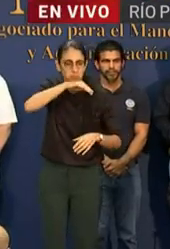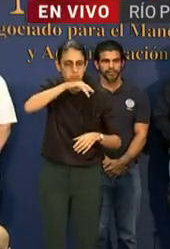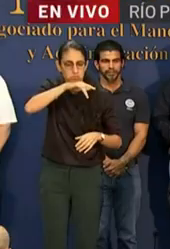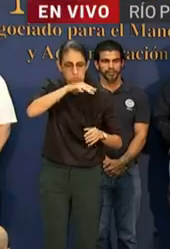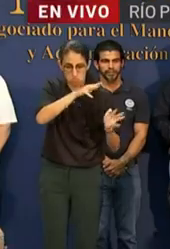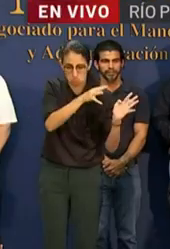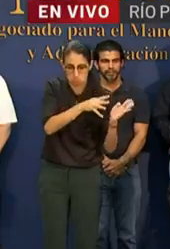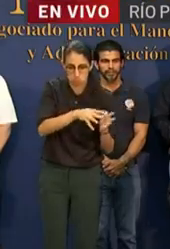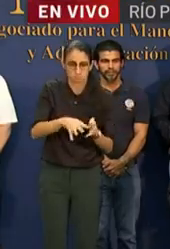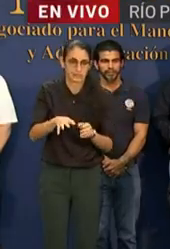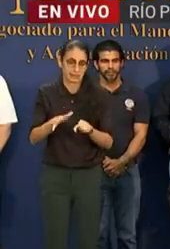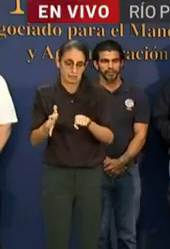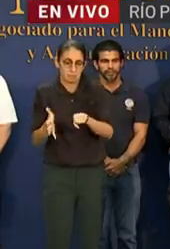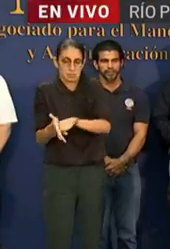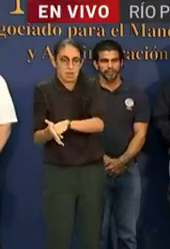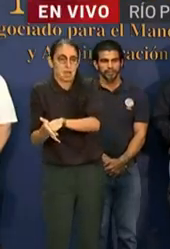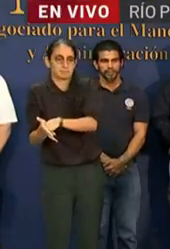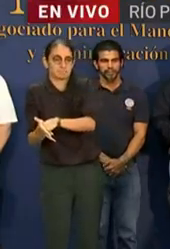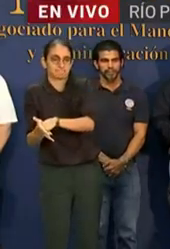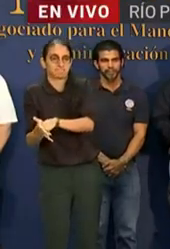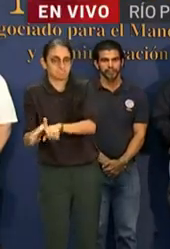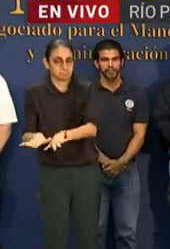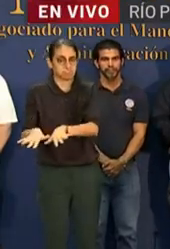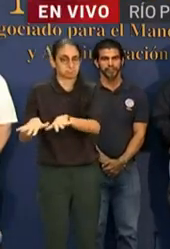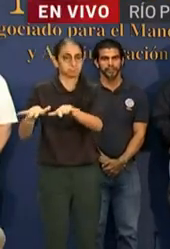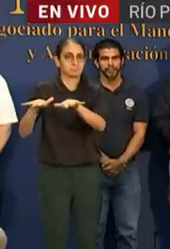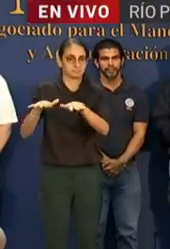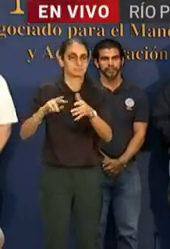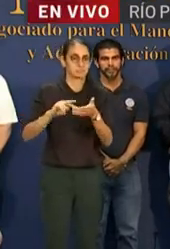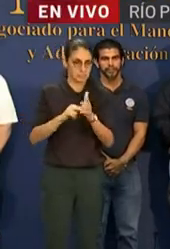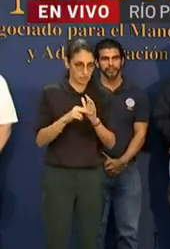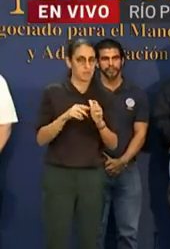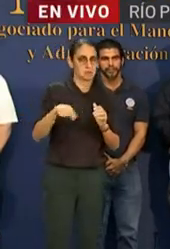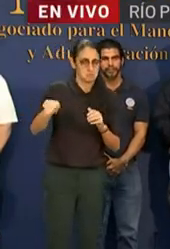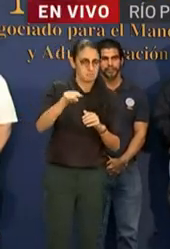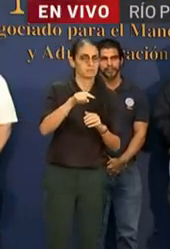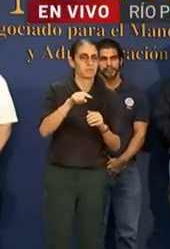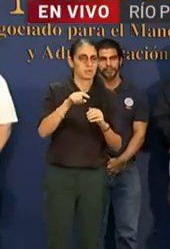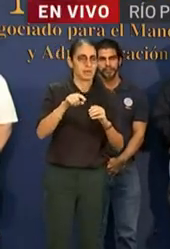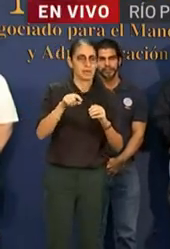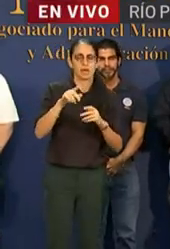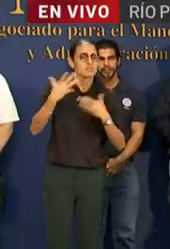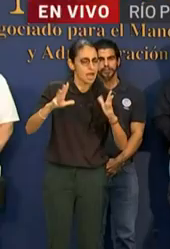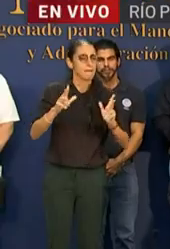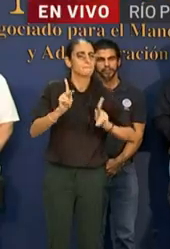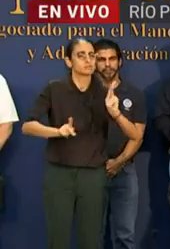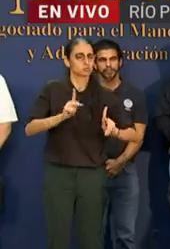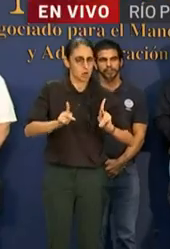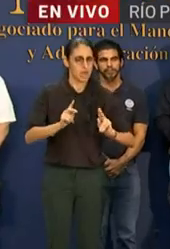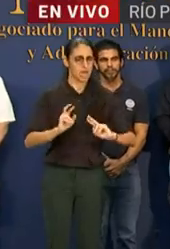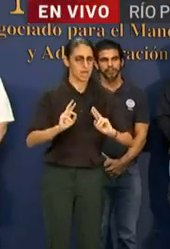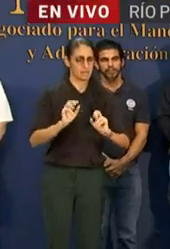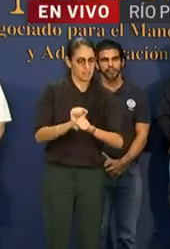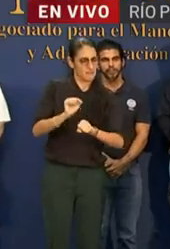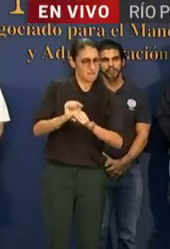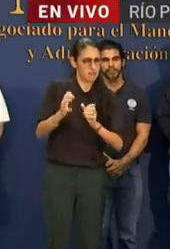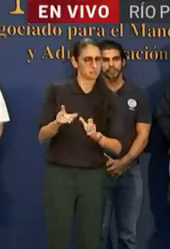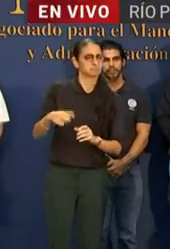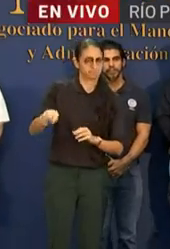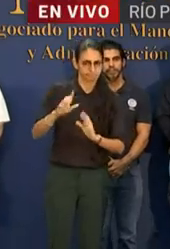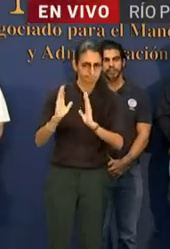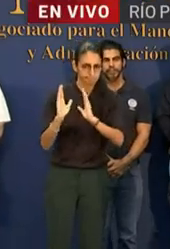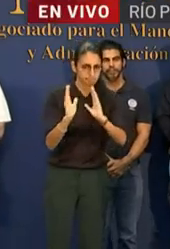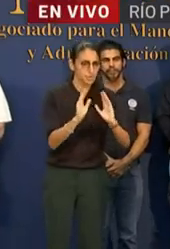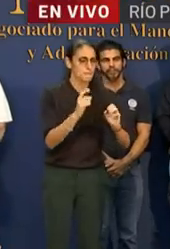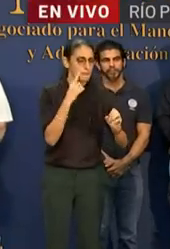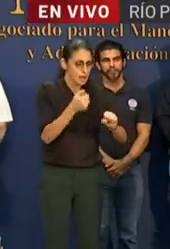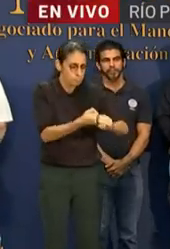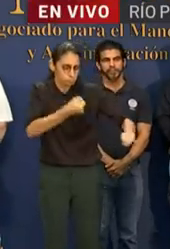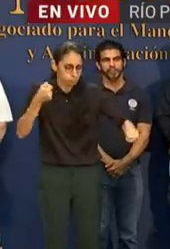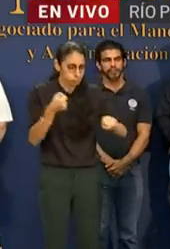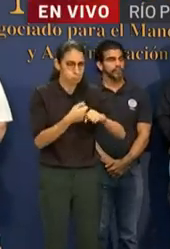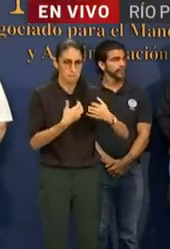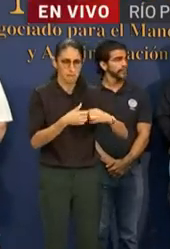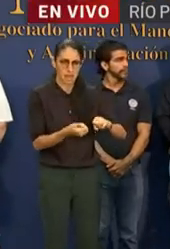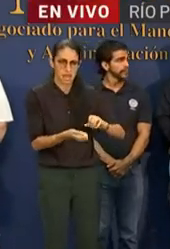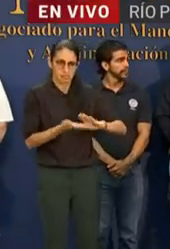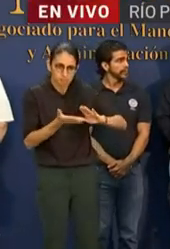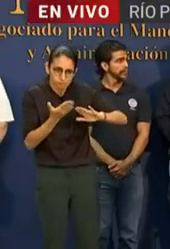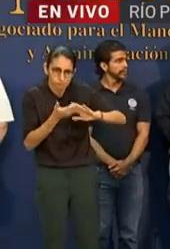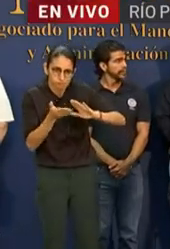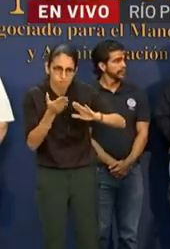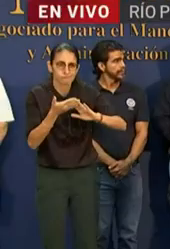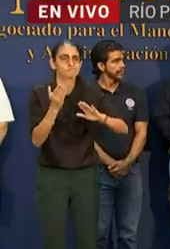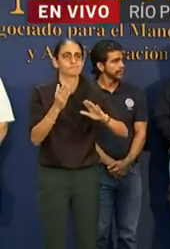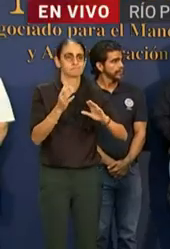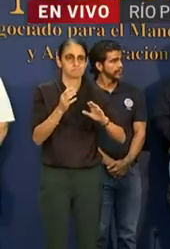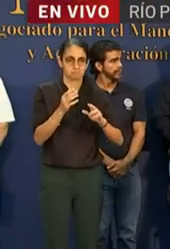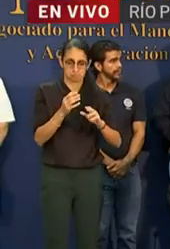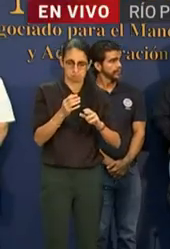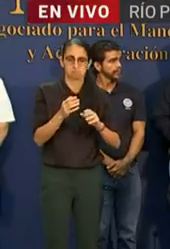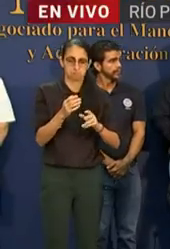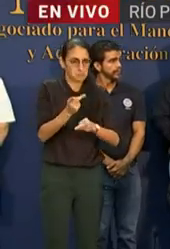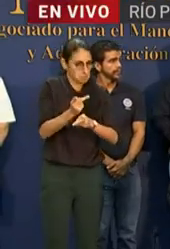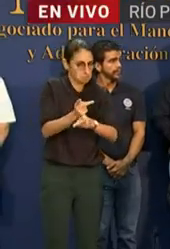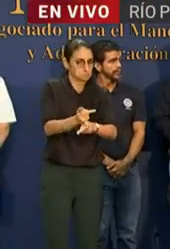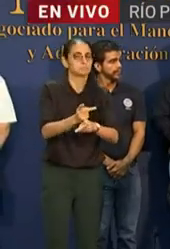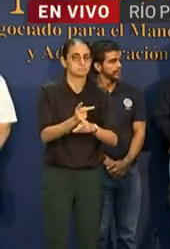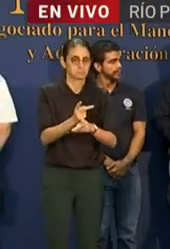EL RÍO. ESAS CRECIENTES TIENEN